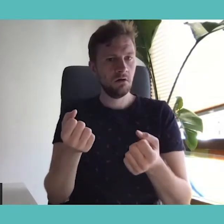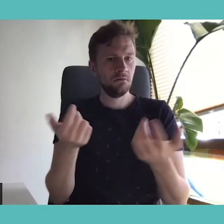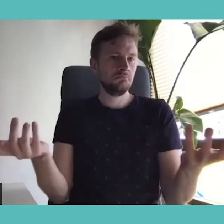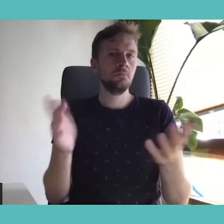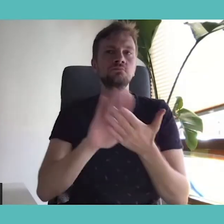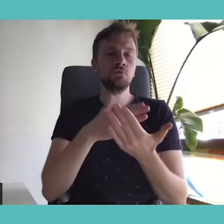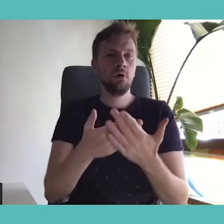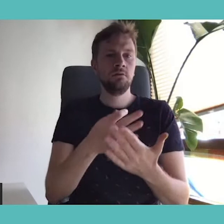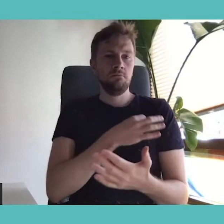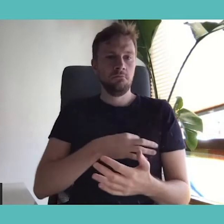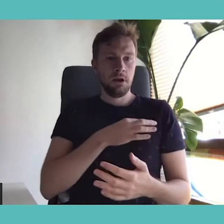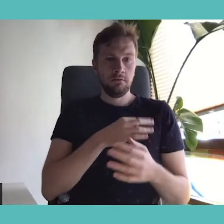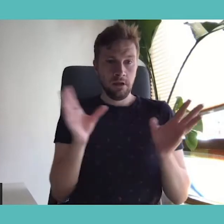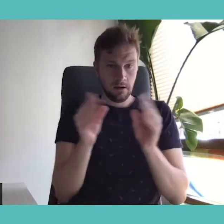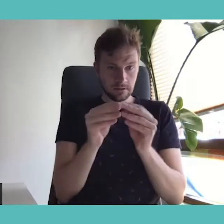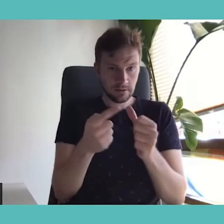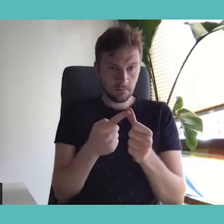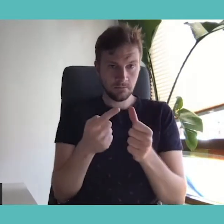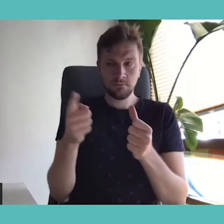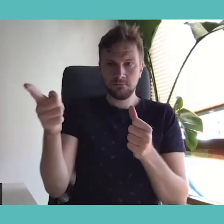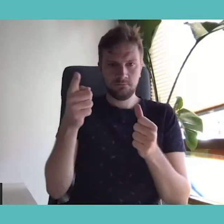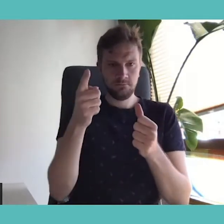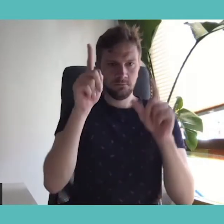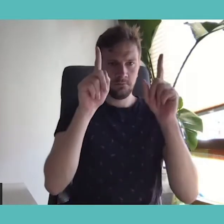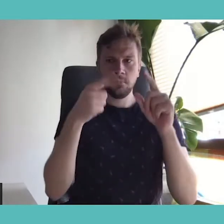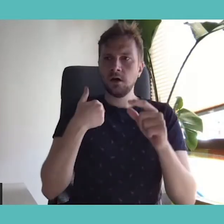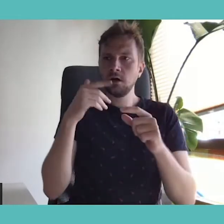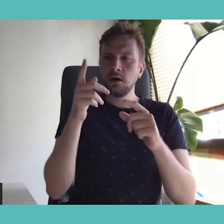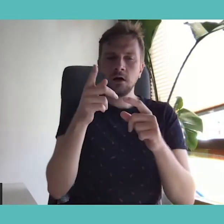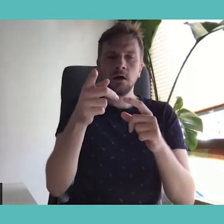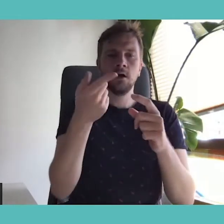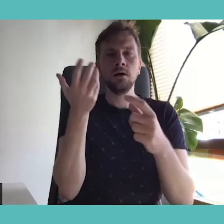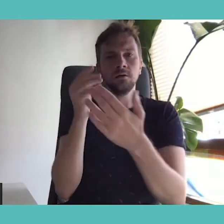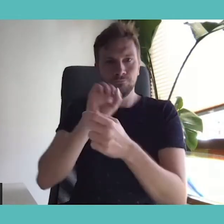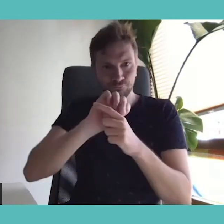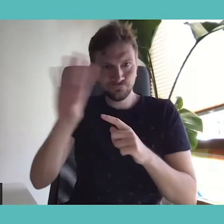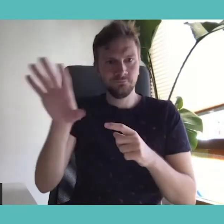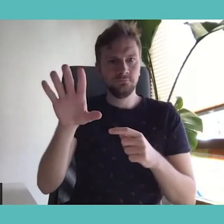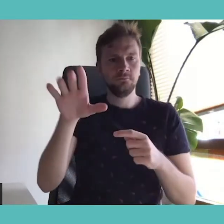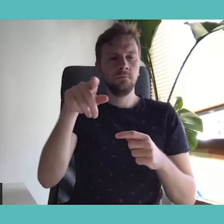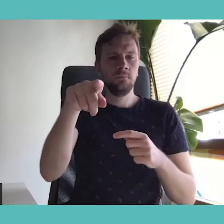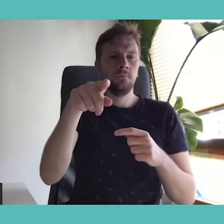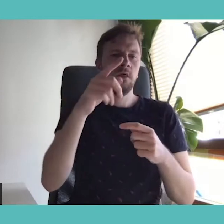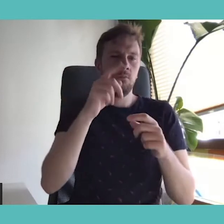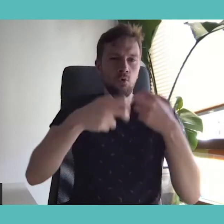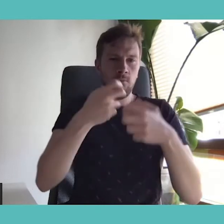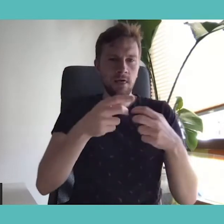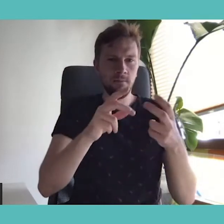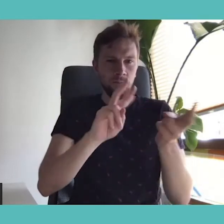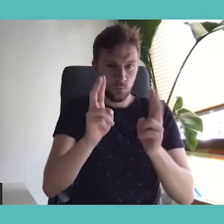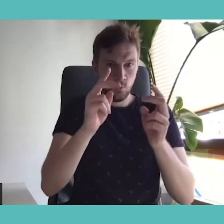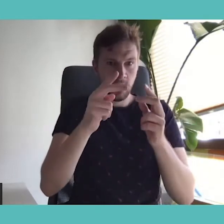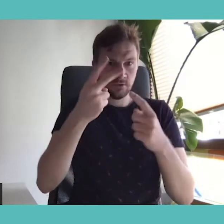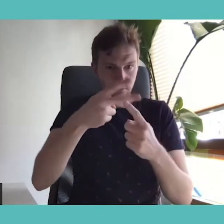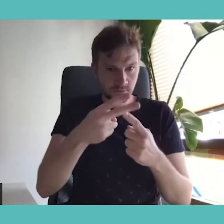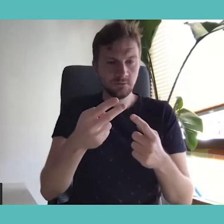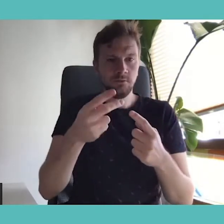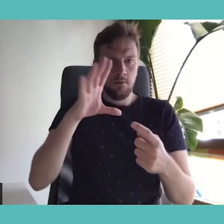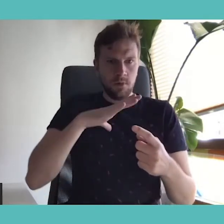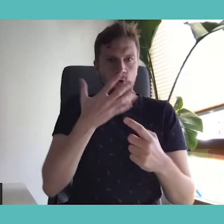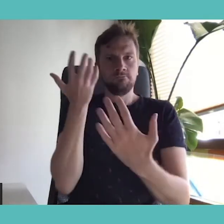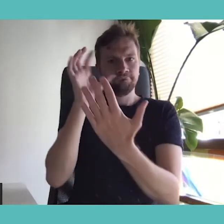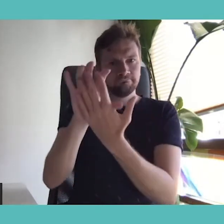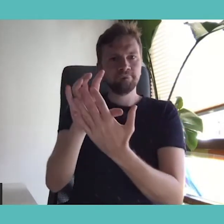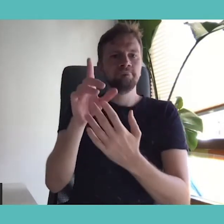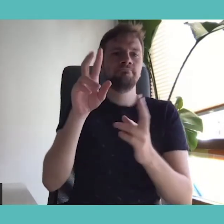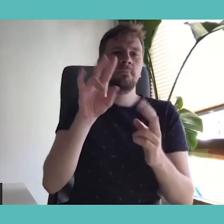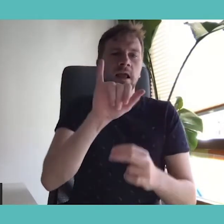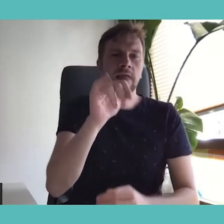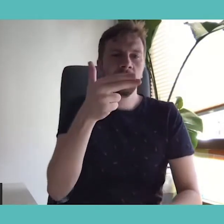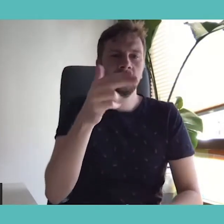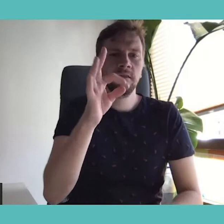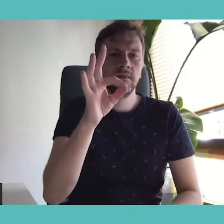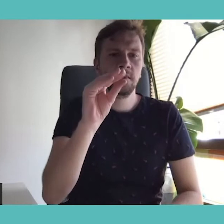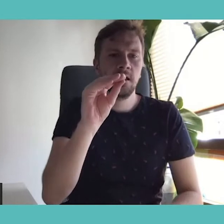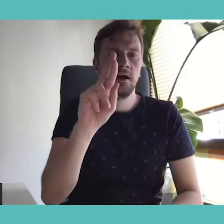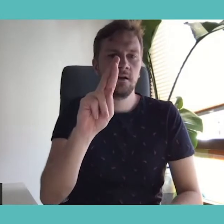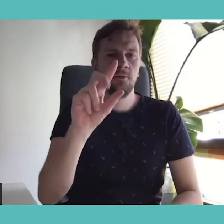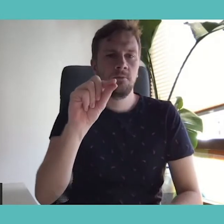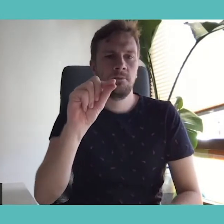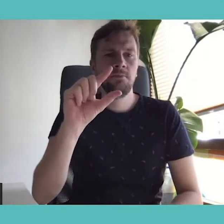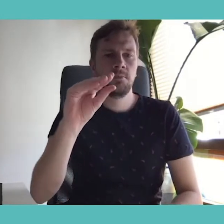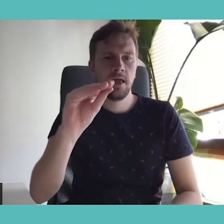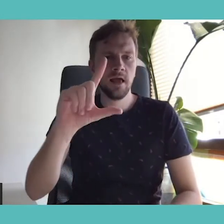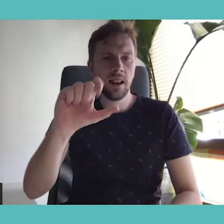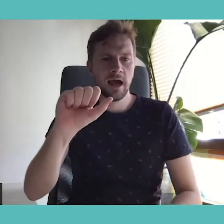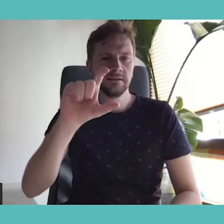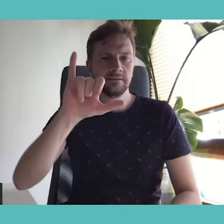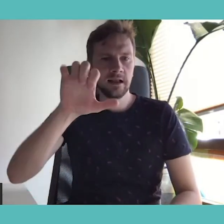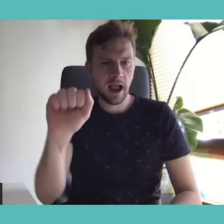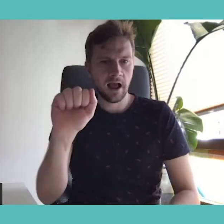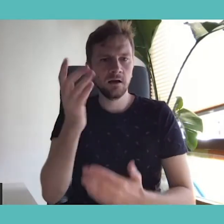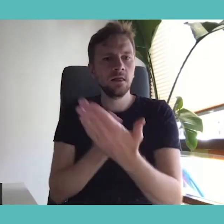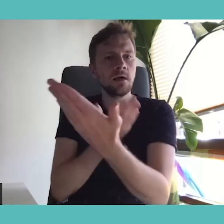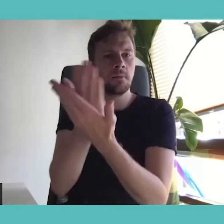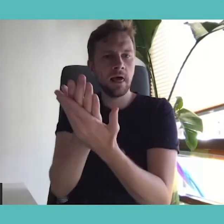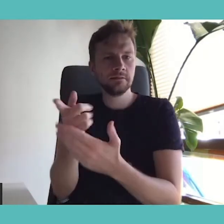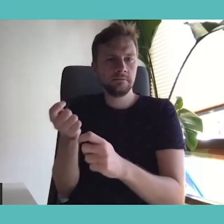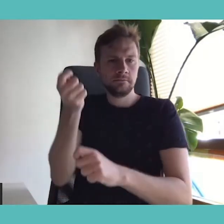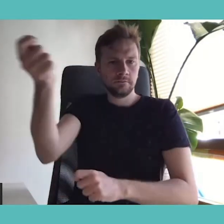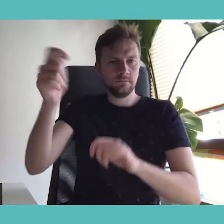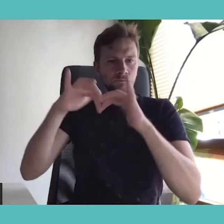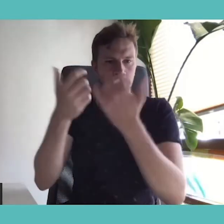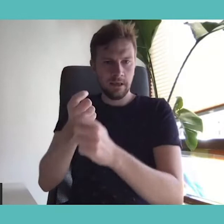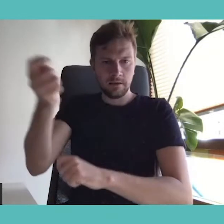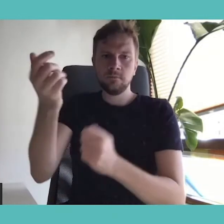Na przykład do partii politycznej "Razem" wysłaliśmy interpelację na temat problemu z tłumaczeniem w telewizji i oni złożyli ją do sejmu.